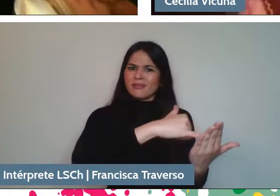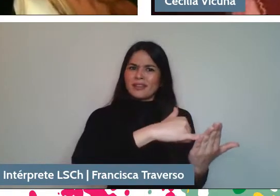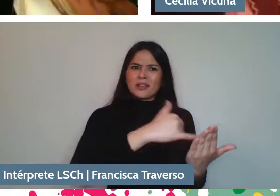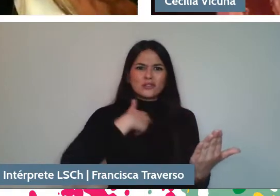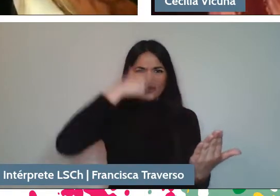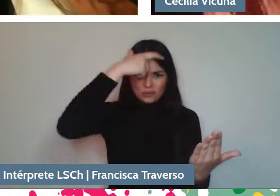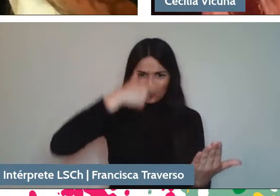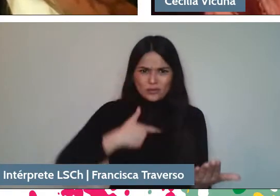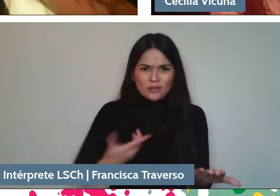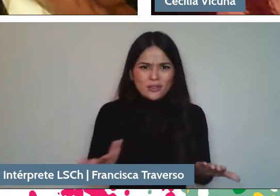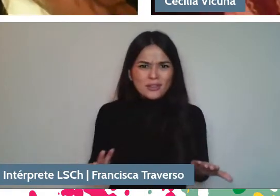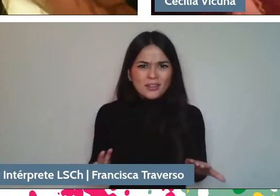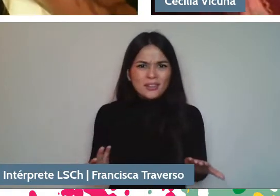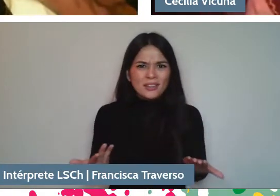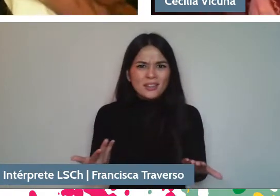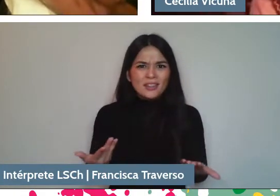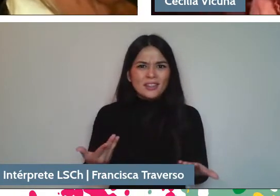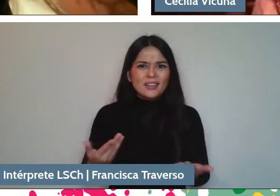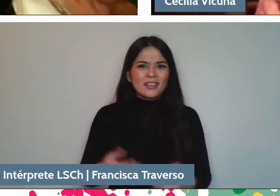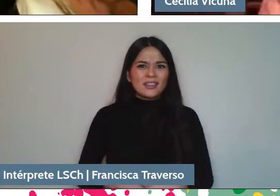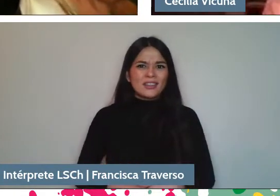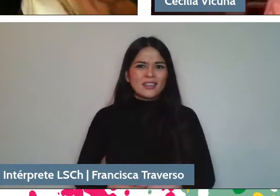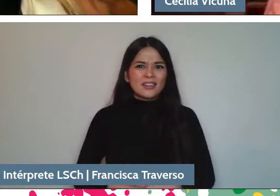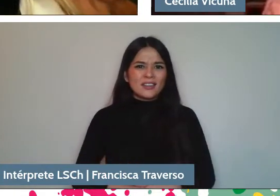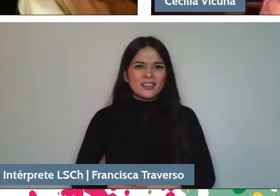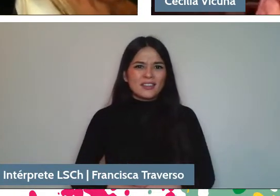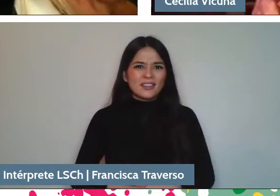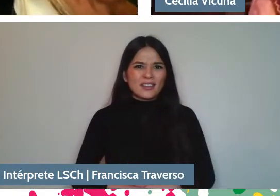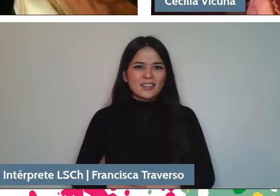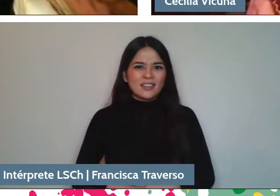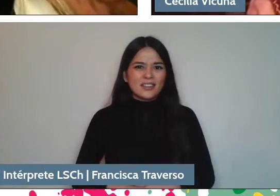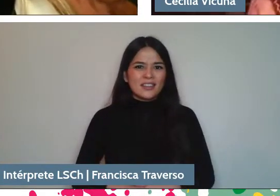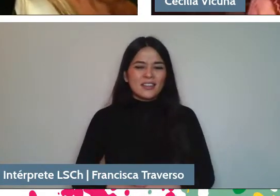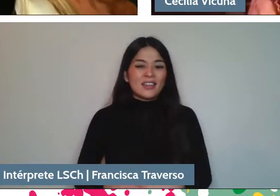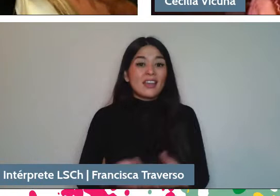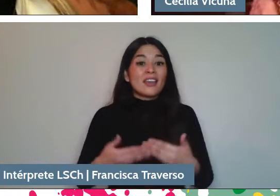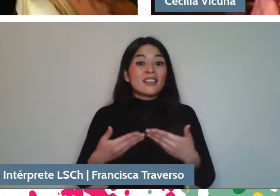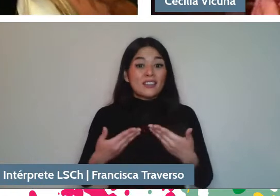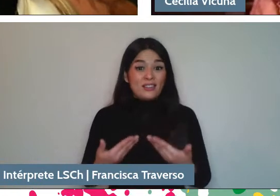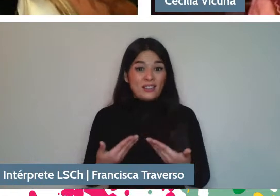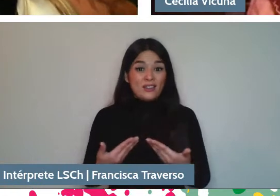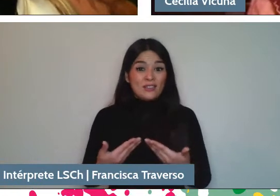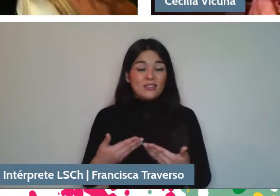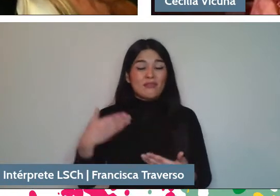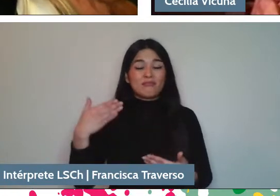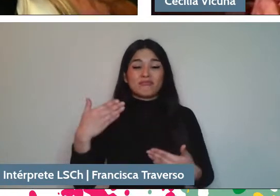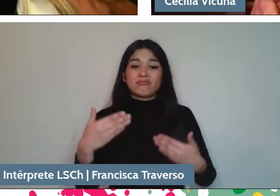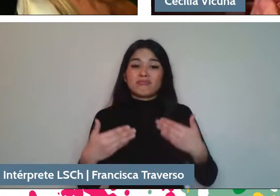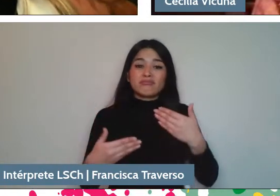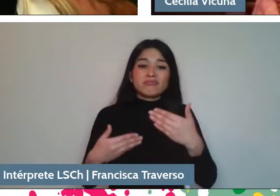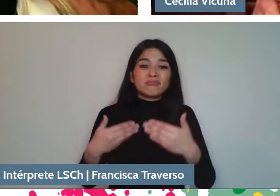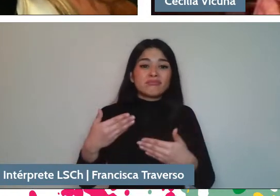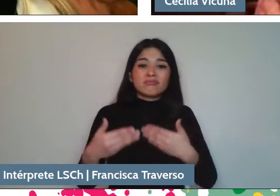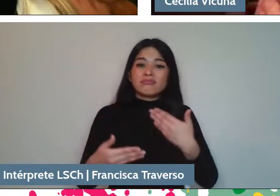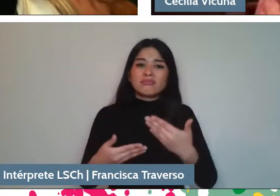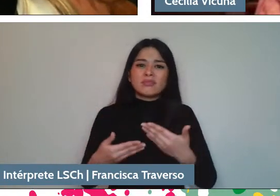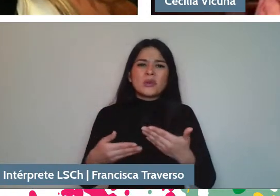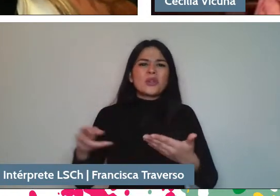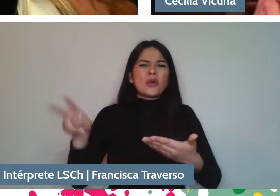En este libro, o sea que... Y entonces a medida que empecé a leer cómics.